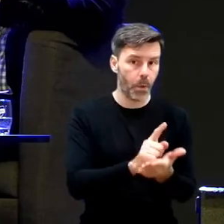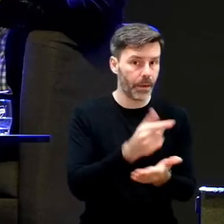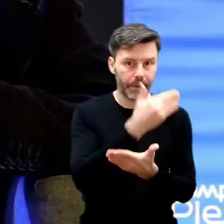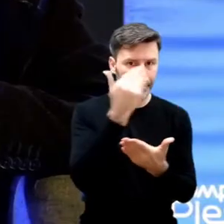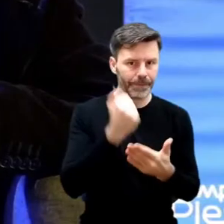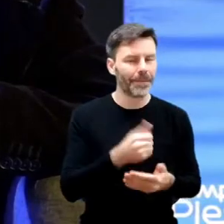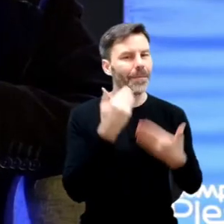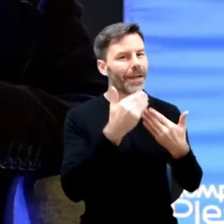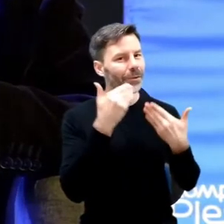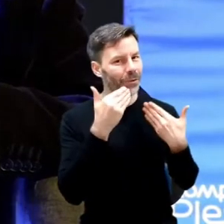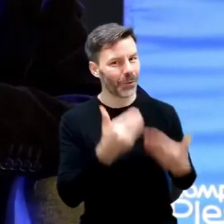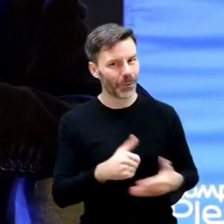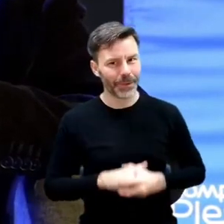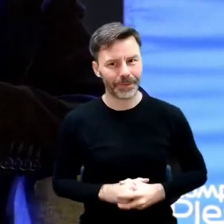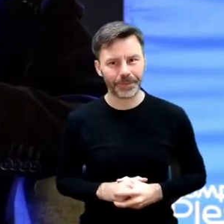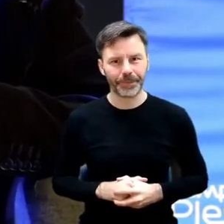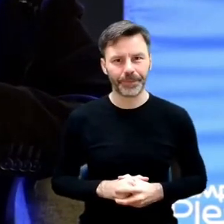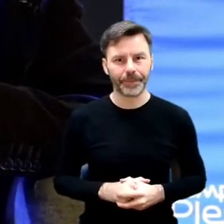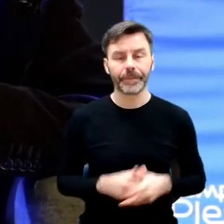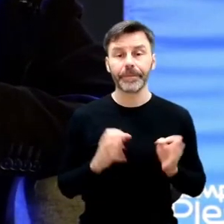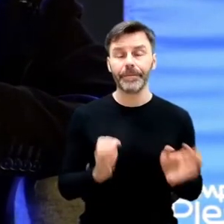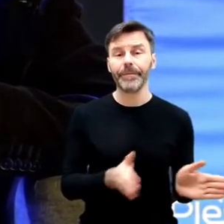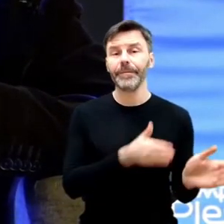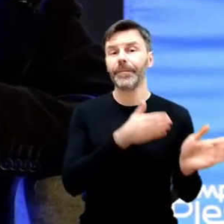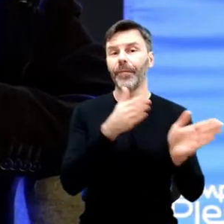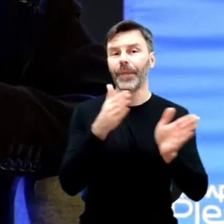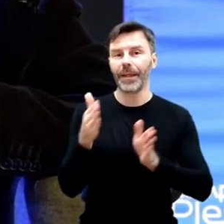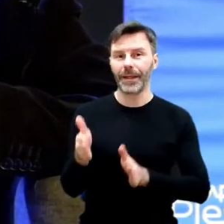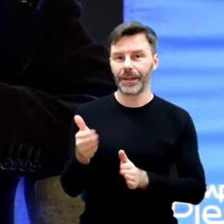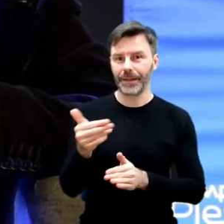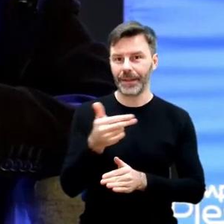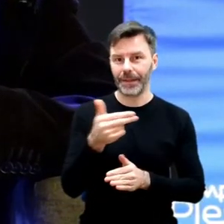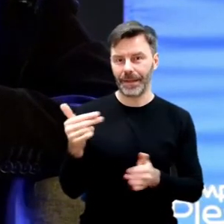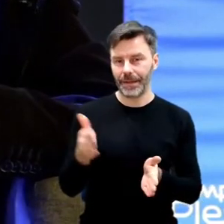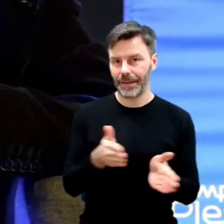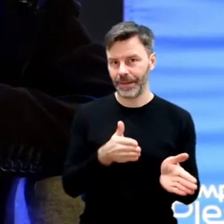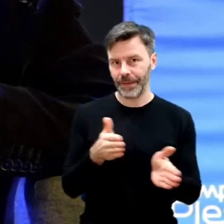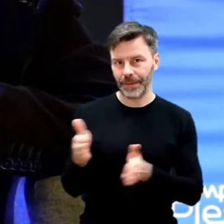Teraz przejdziemy właśnie może na ten poziom konkretnych przykładów,